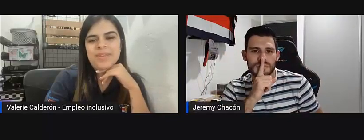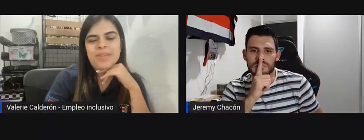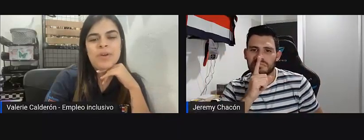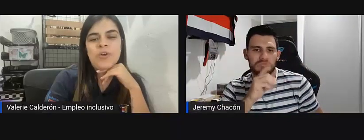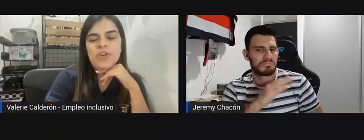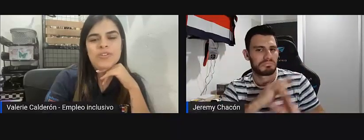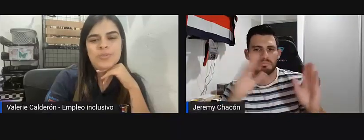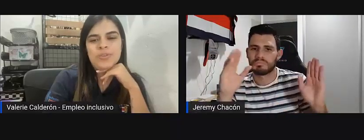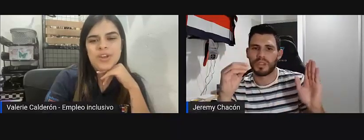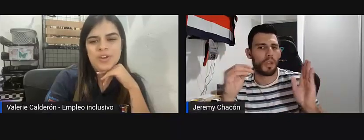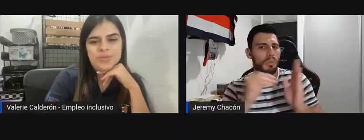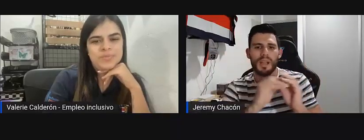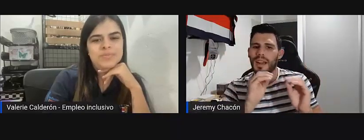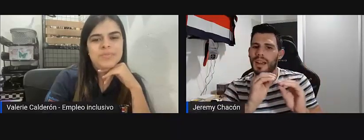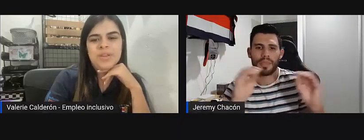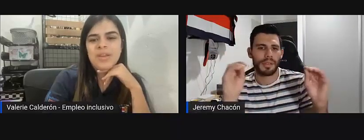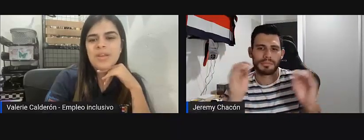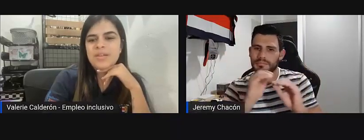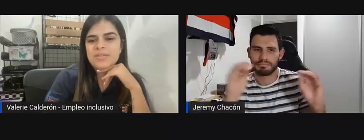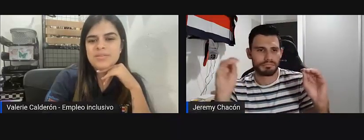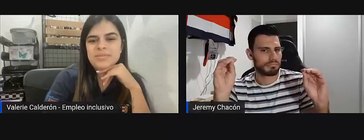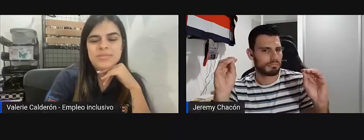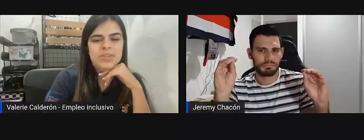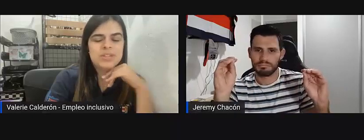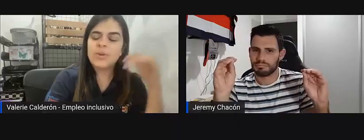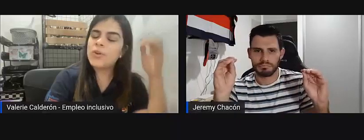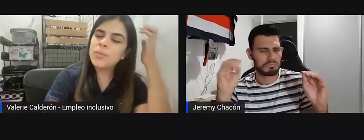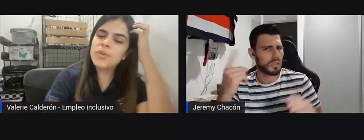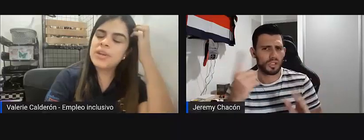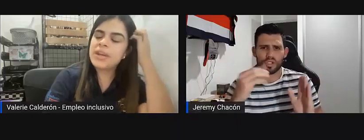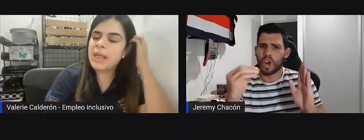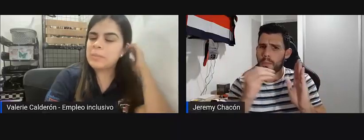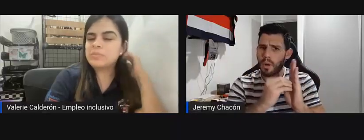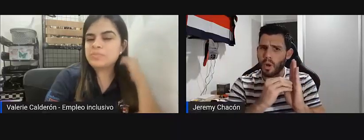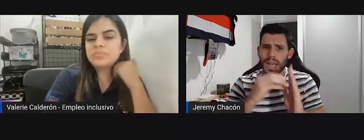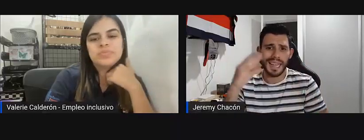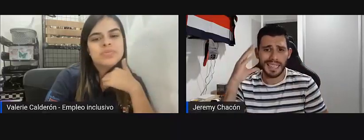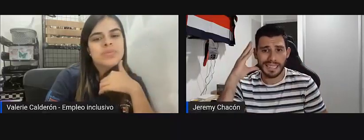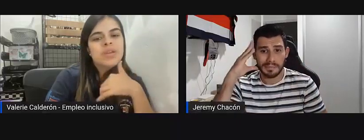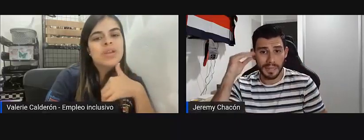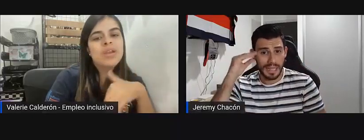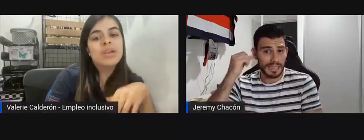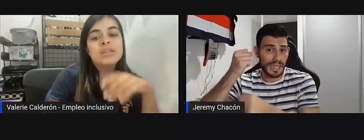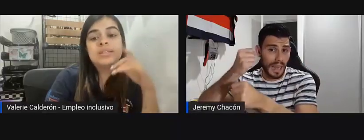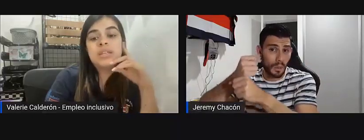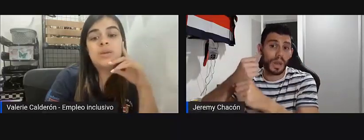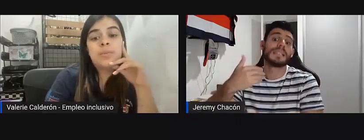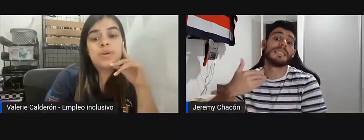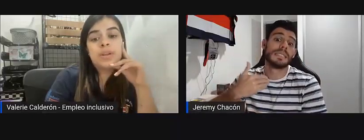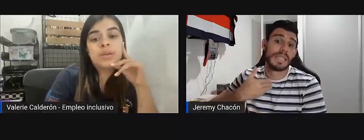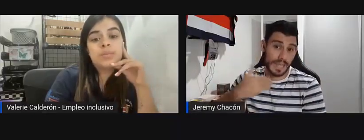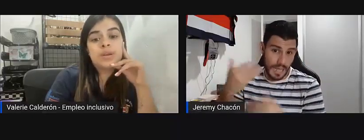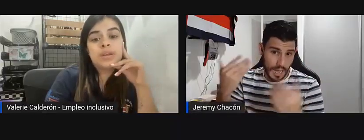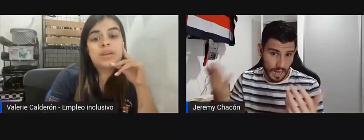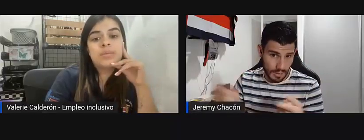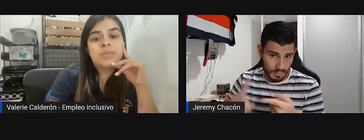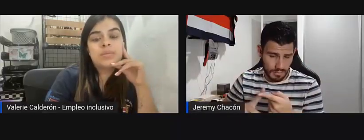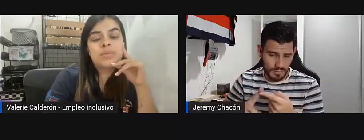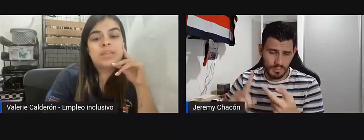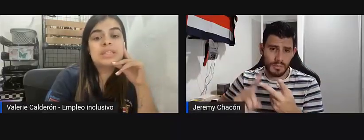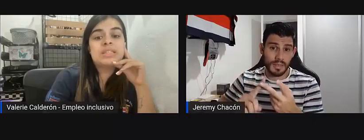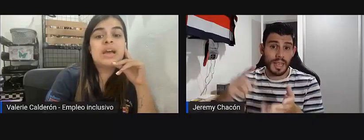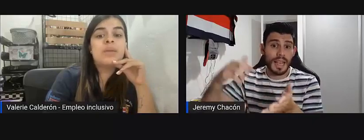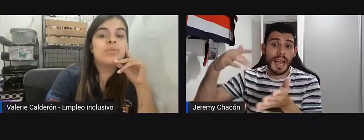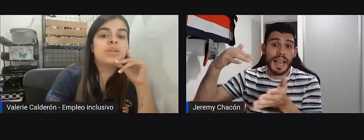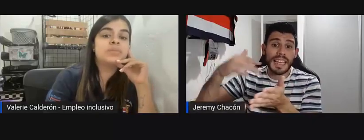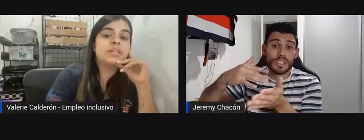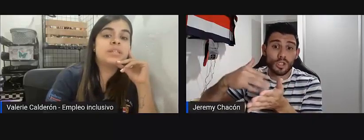no es mejor no ponerlo es mejor no poner nada nada si lo ponen verdad Y si ya por experiencia